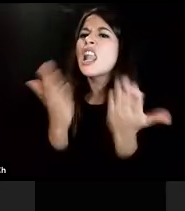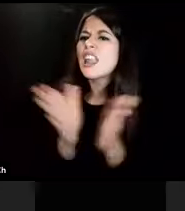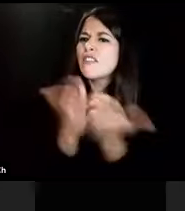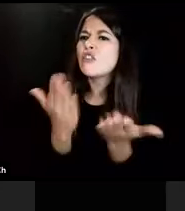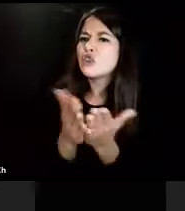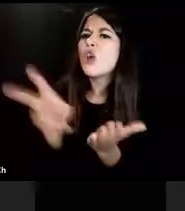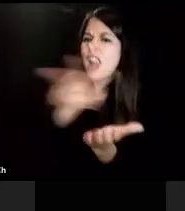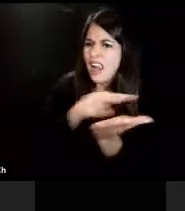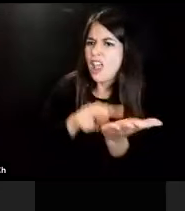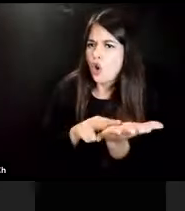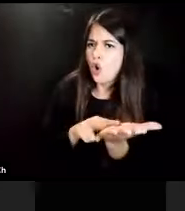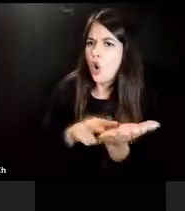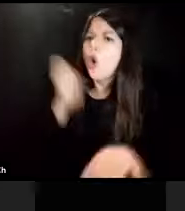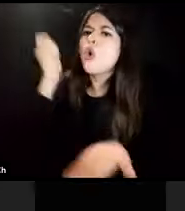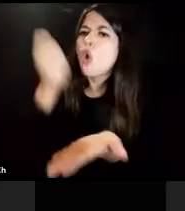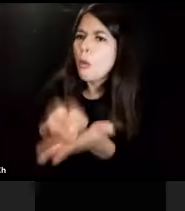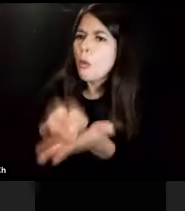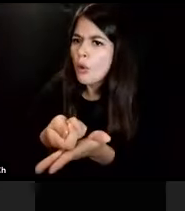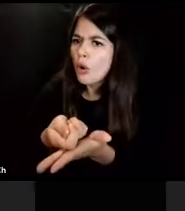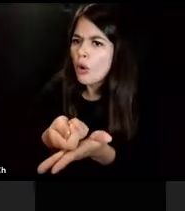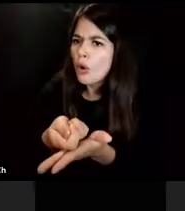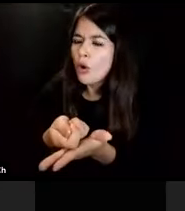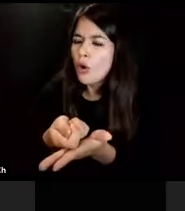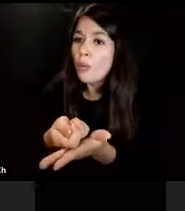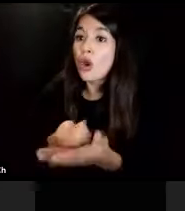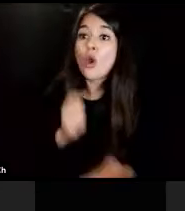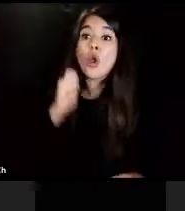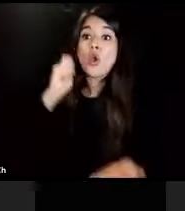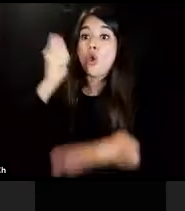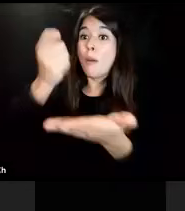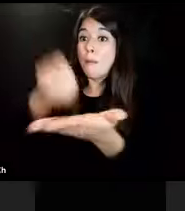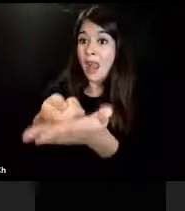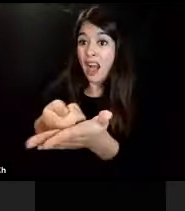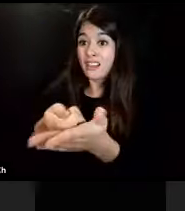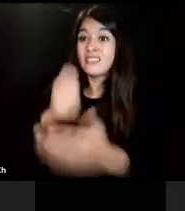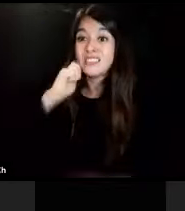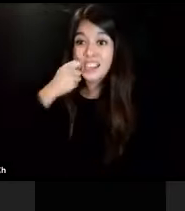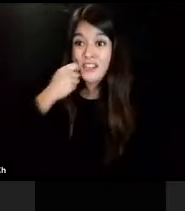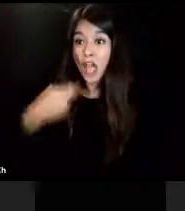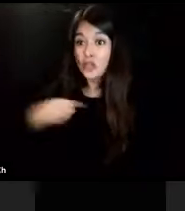cuando todos sabemos que comprar un libro no indica necesariamente que uno lo vaya a leer, y muchas veces